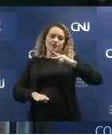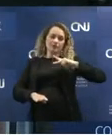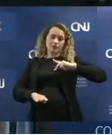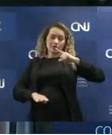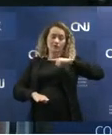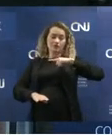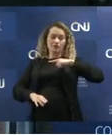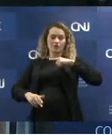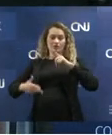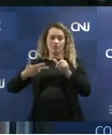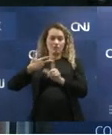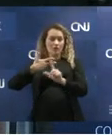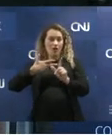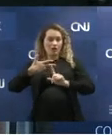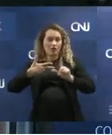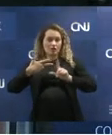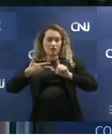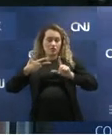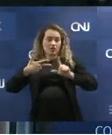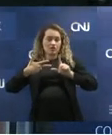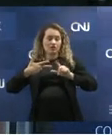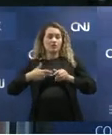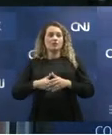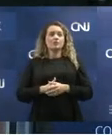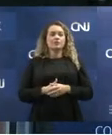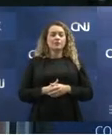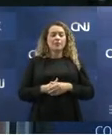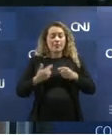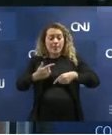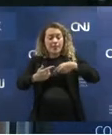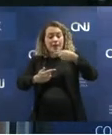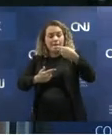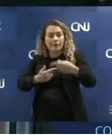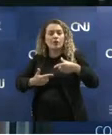E, consequentemente, pois isso um ato normativo do próprio Tribunal de Justiça.